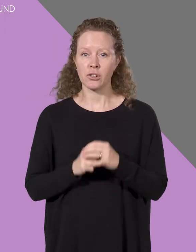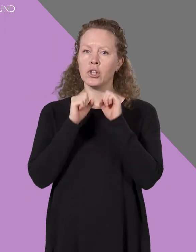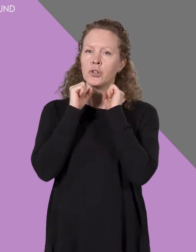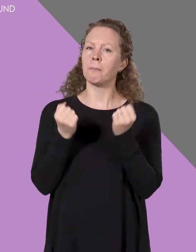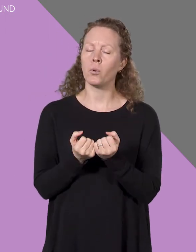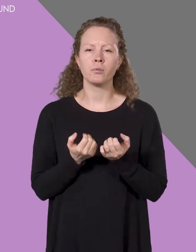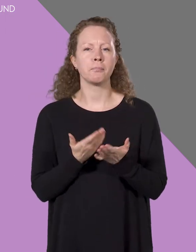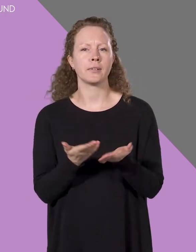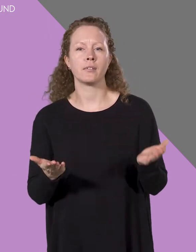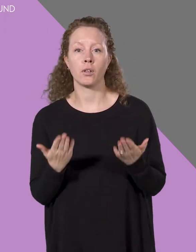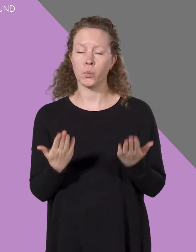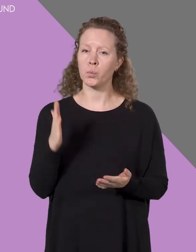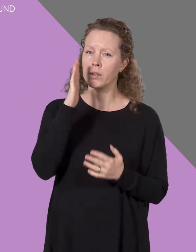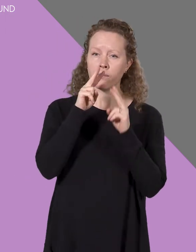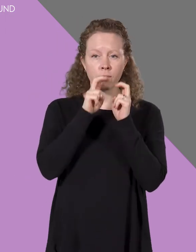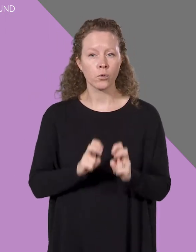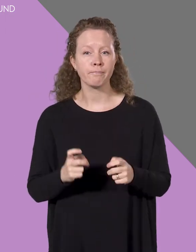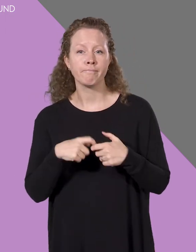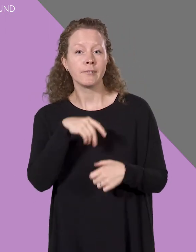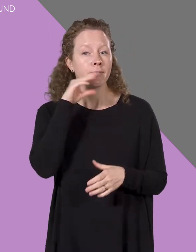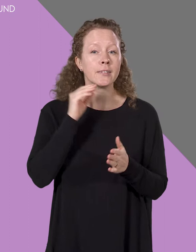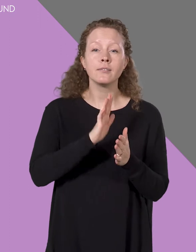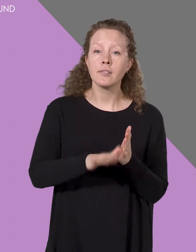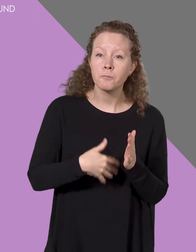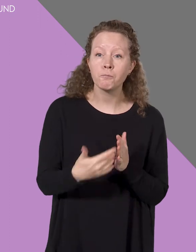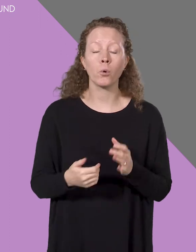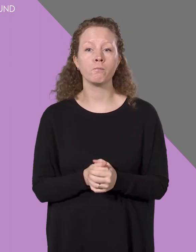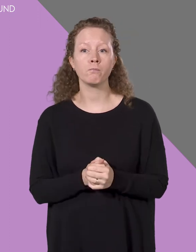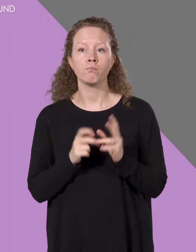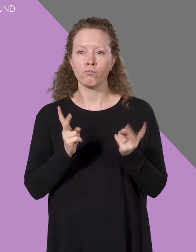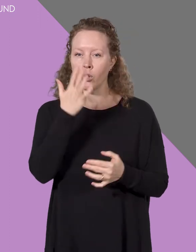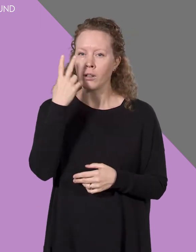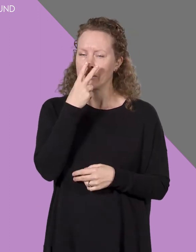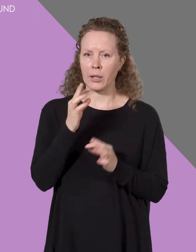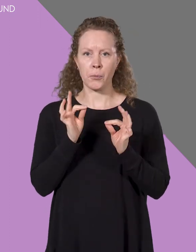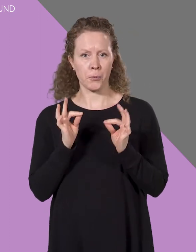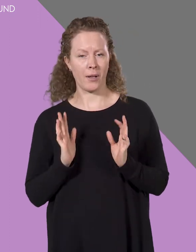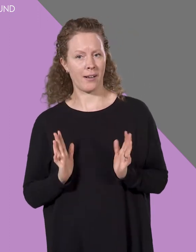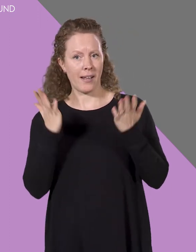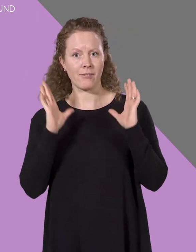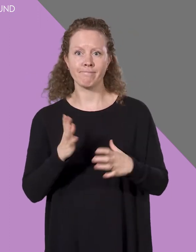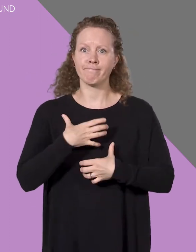Under symposiet presenteras aktuell forskning om finlandssvenskt teckenspråk. Dessutom ger programmet en inblick i hur det är att leva -